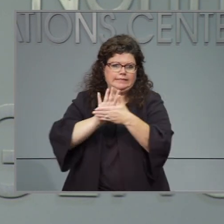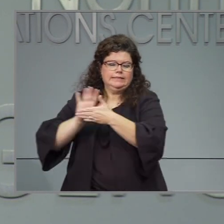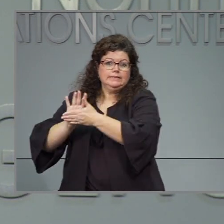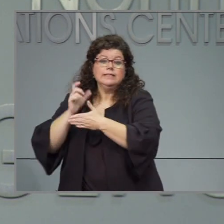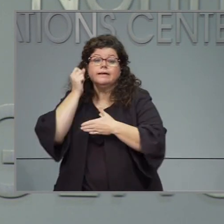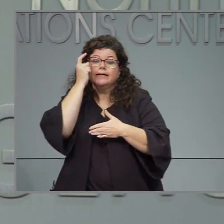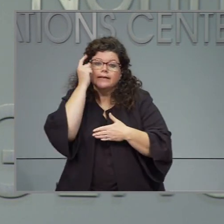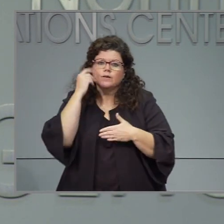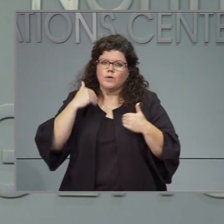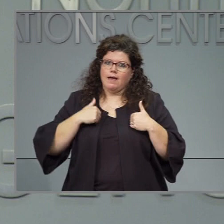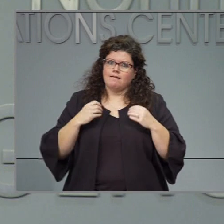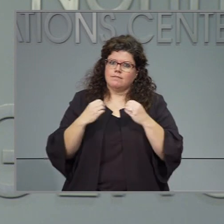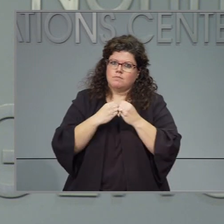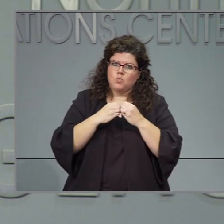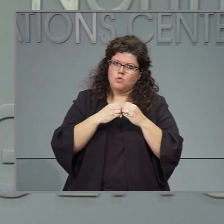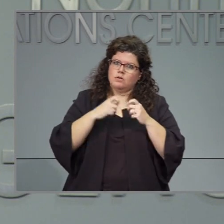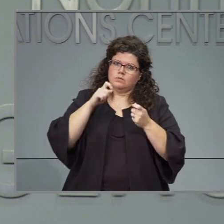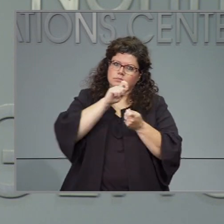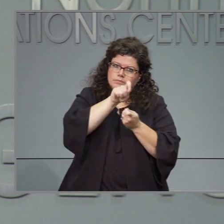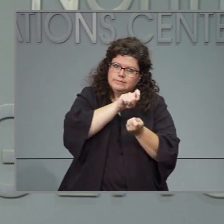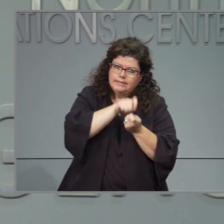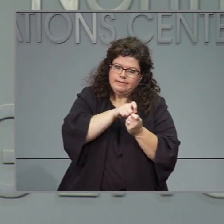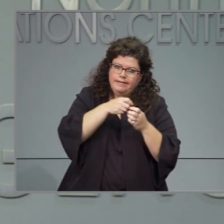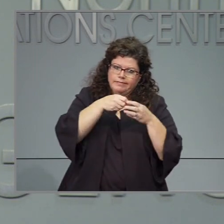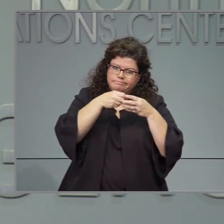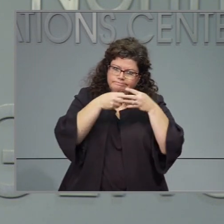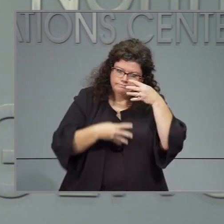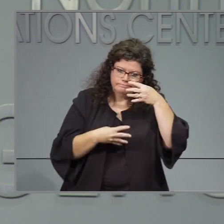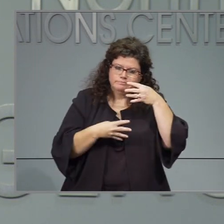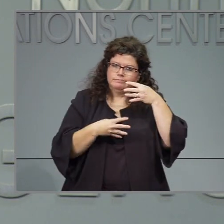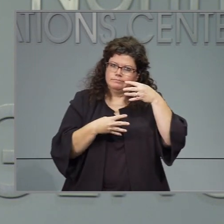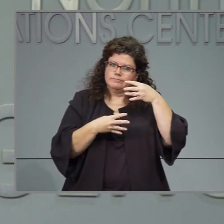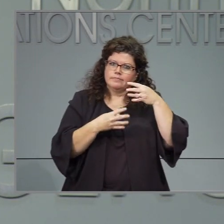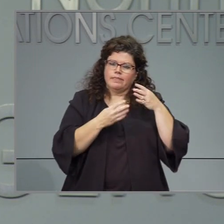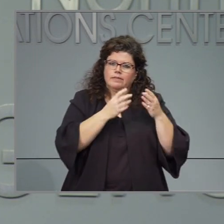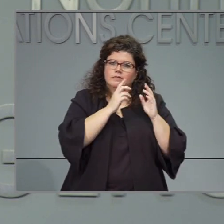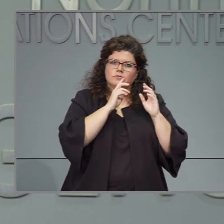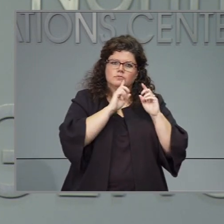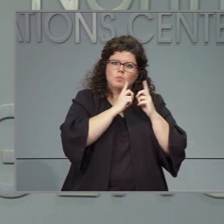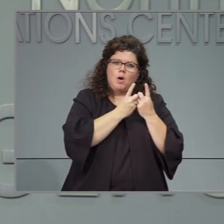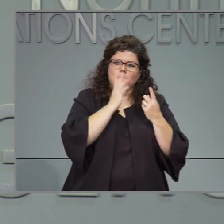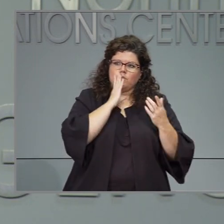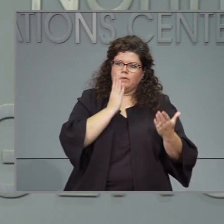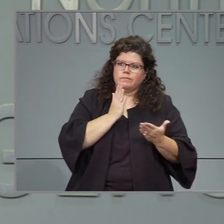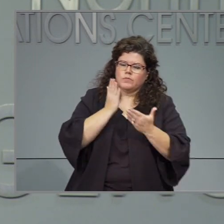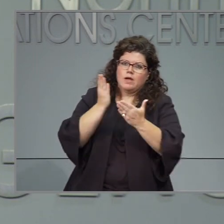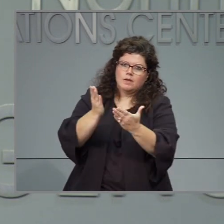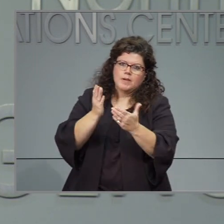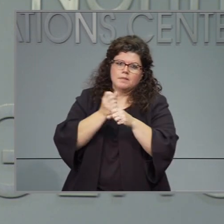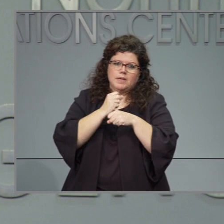y hay guías y protocolos de seguridad establecidos ya. Para que las personas estén a salvo